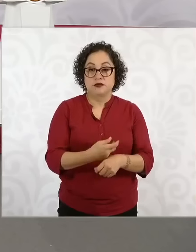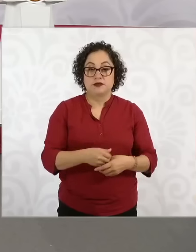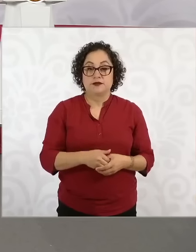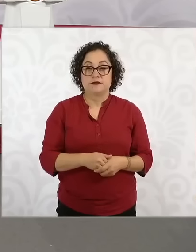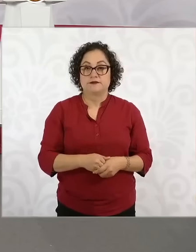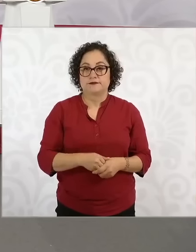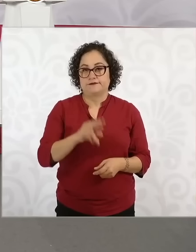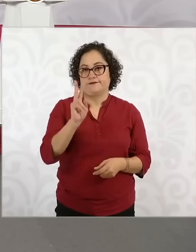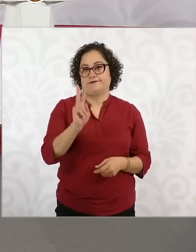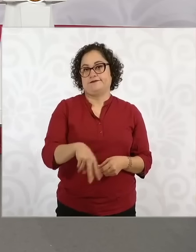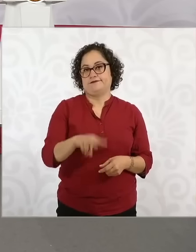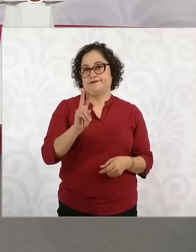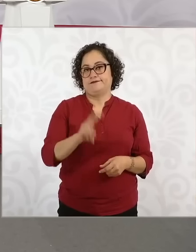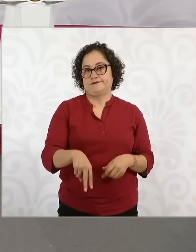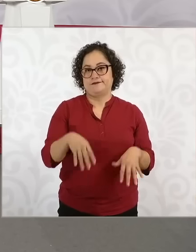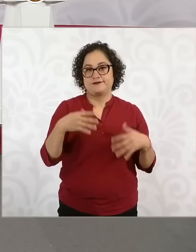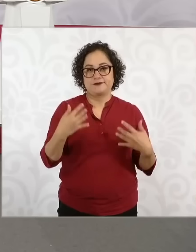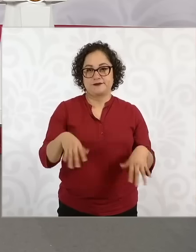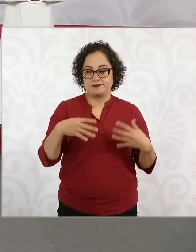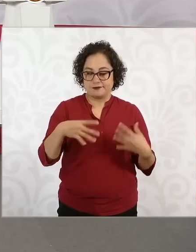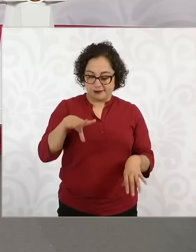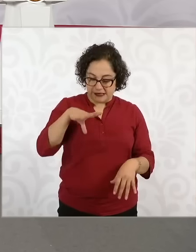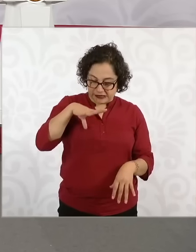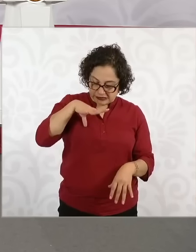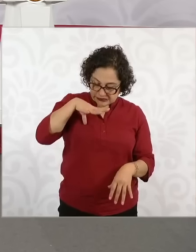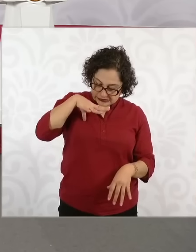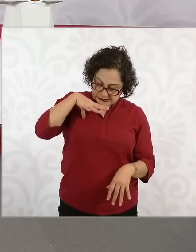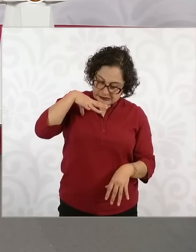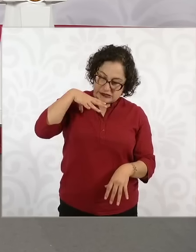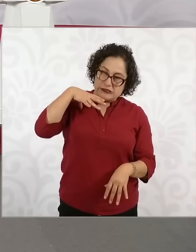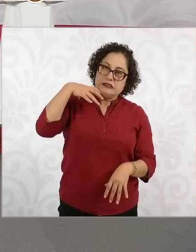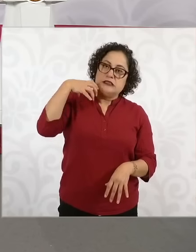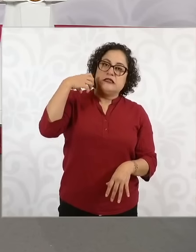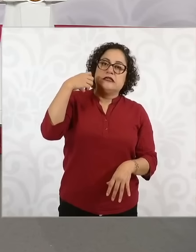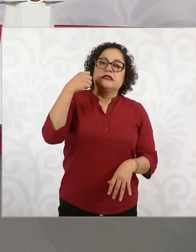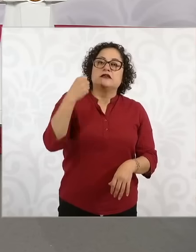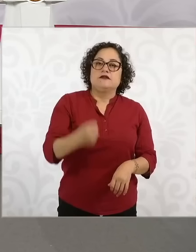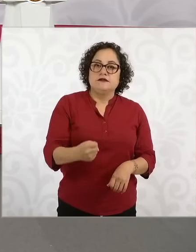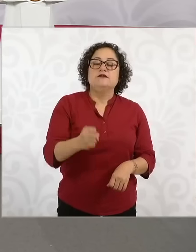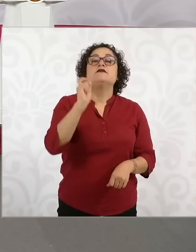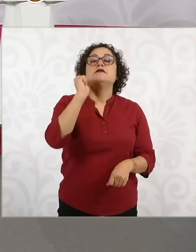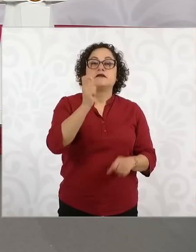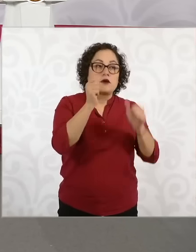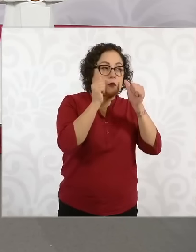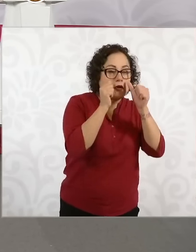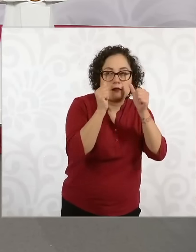titánico, es la palabra, se atiende